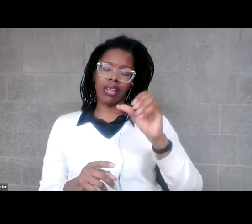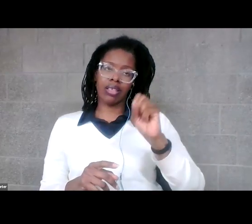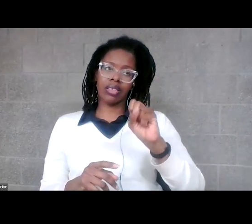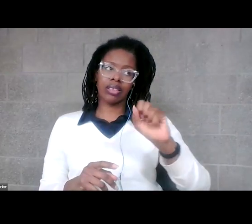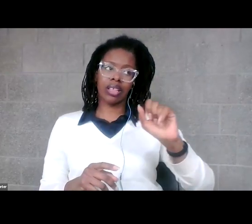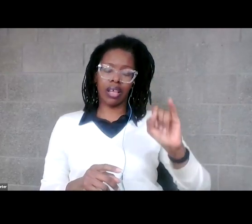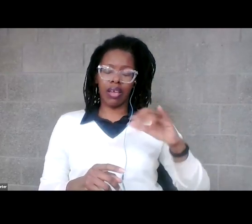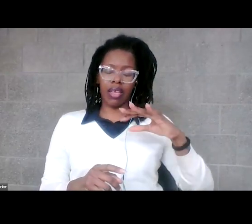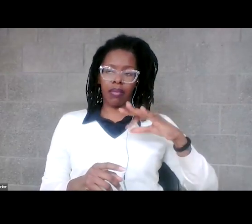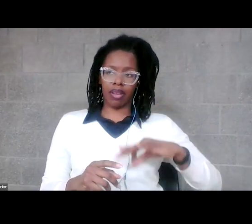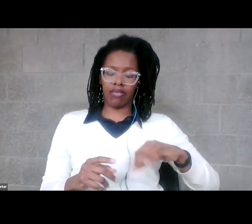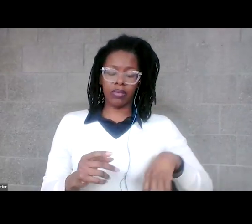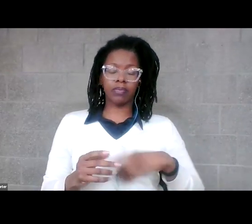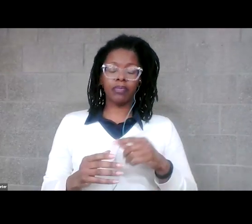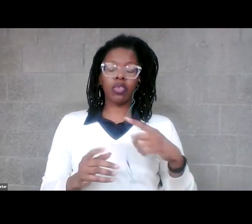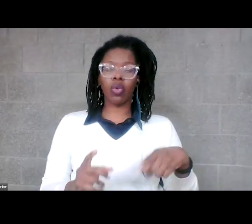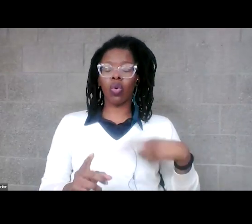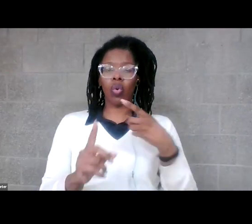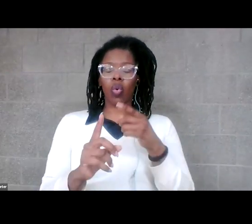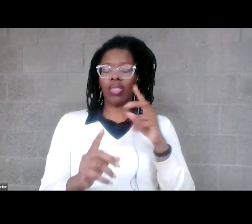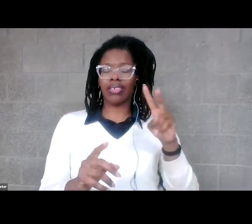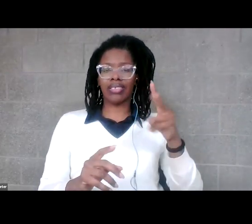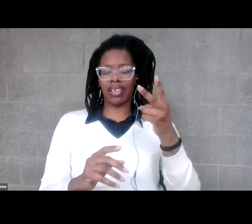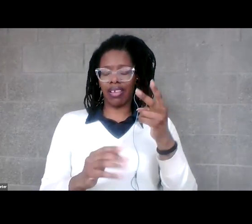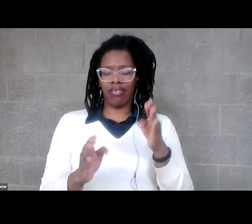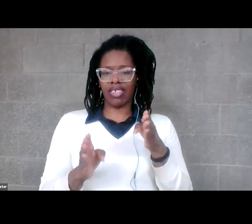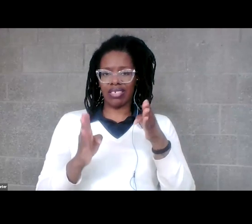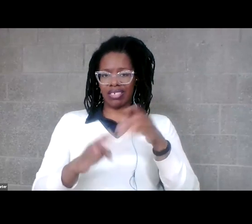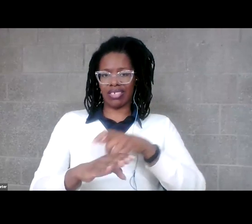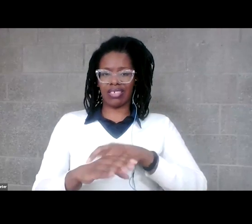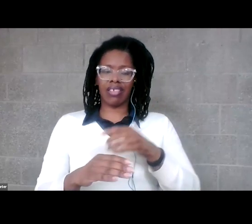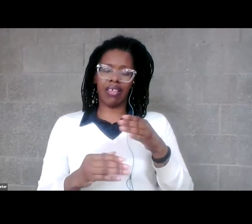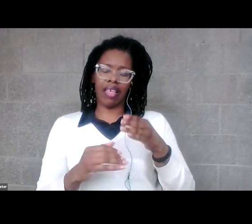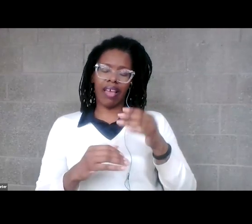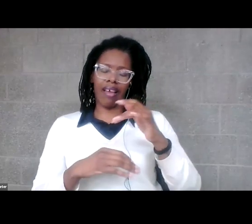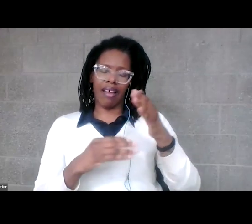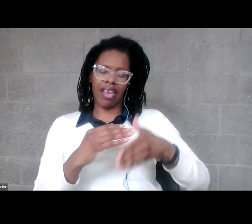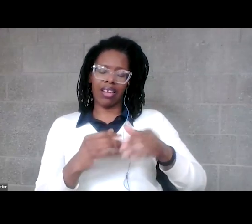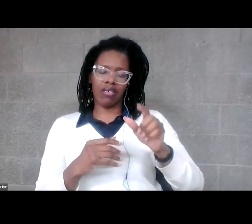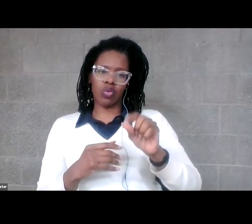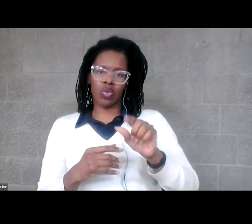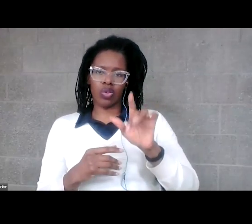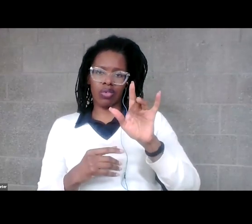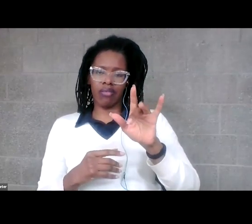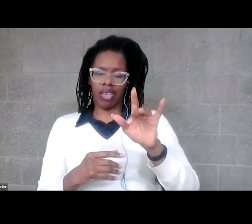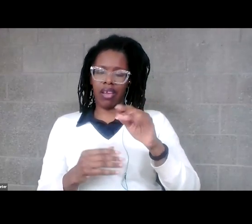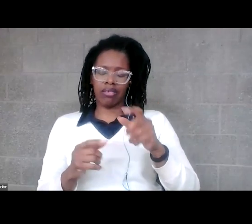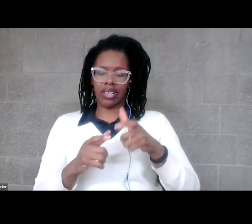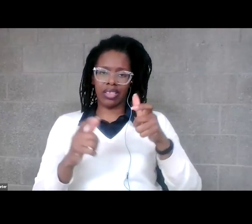El objetivo de la segunda fase, actualmente dirigida para finales de 2025, es expandir esto a todos los solicitantes.